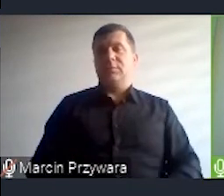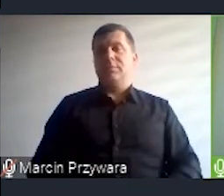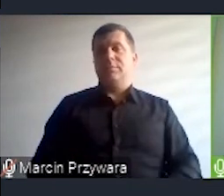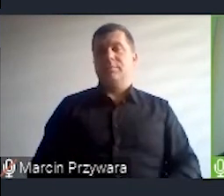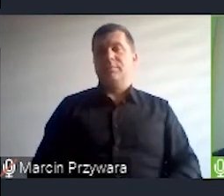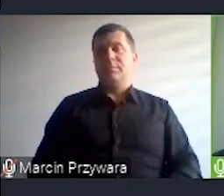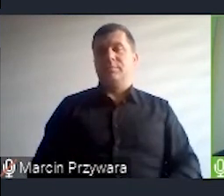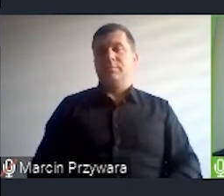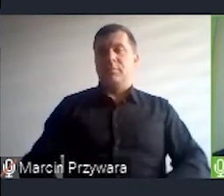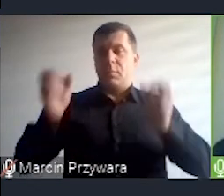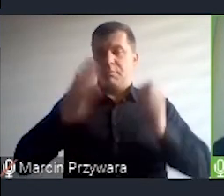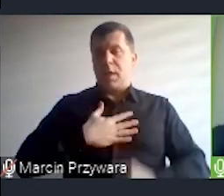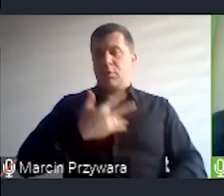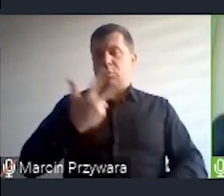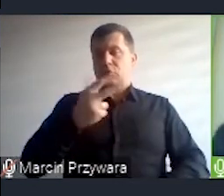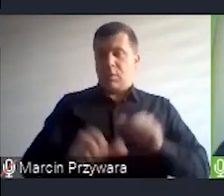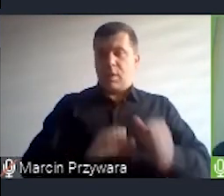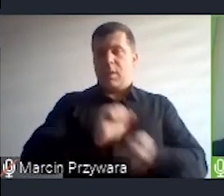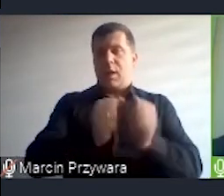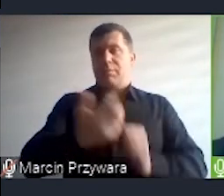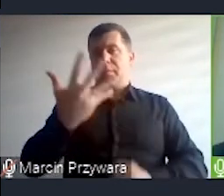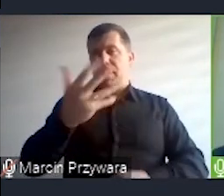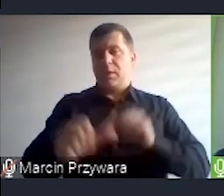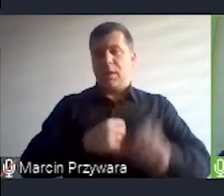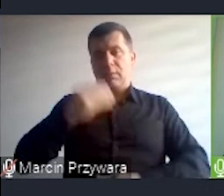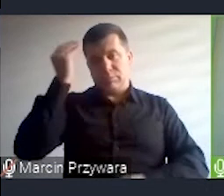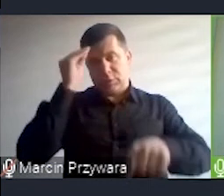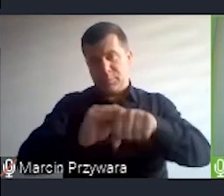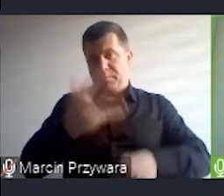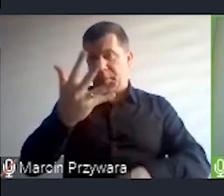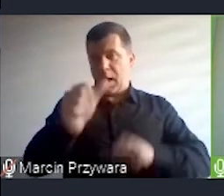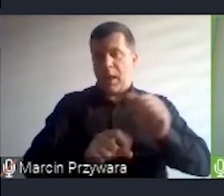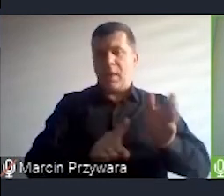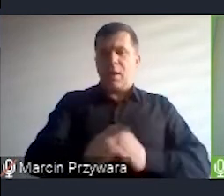Ok. Czyli mamy 3 lata albo 5 lat – przypominam: 5 lat dla dużych przedsiębiorstw.